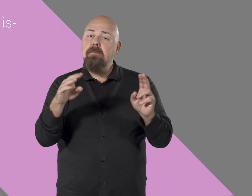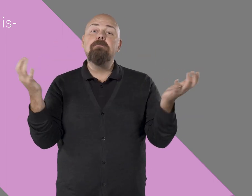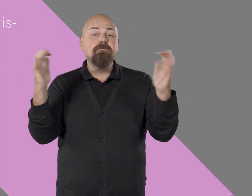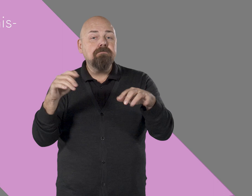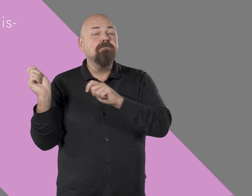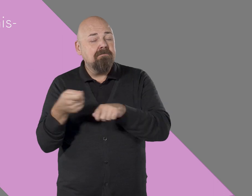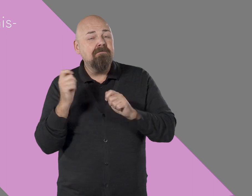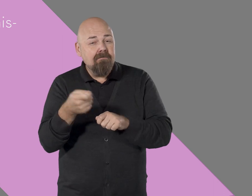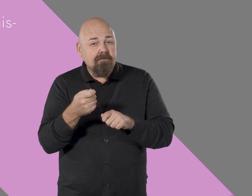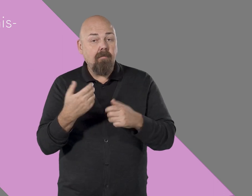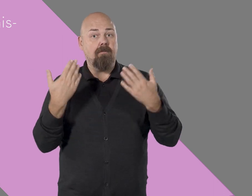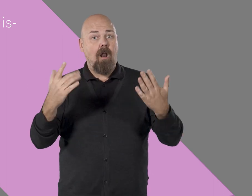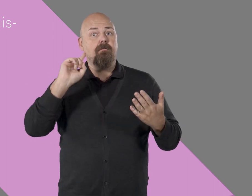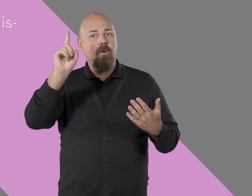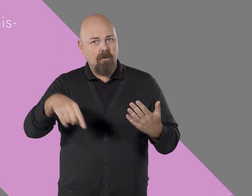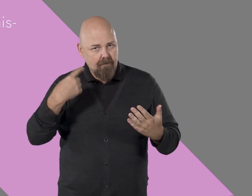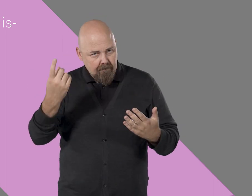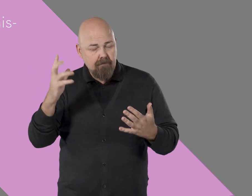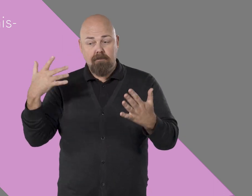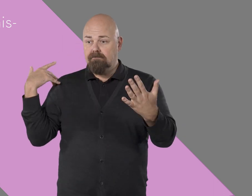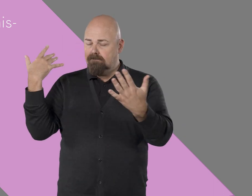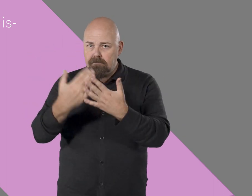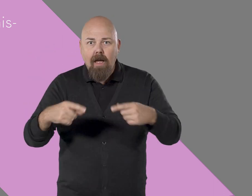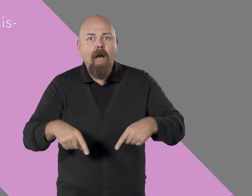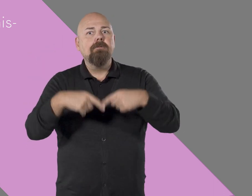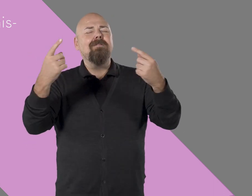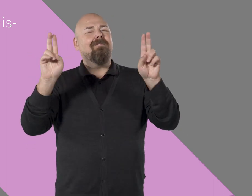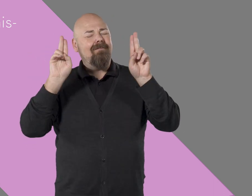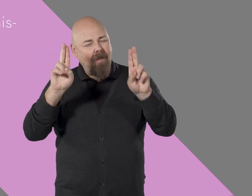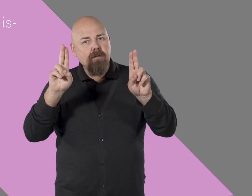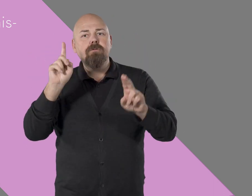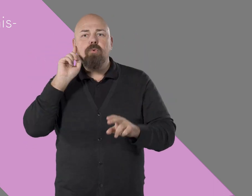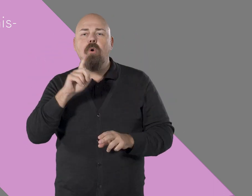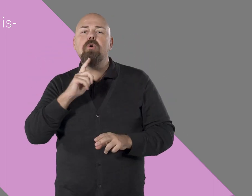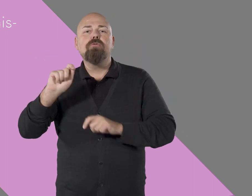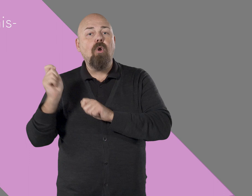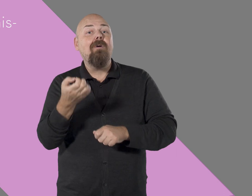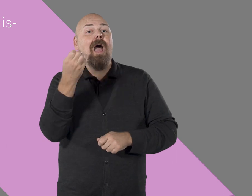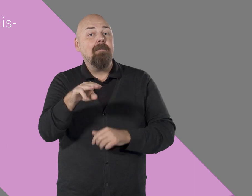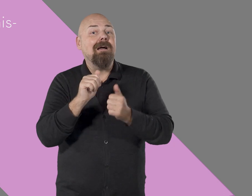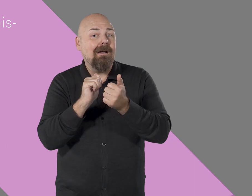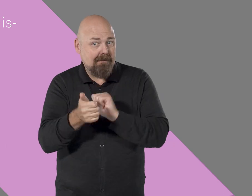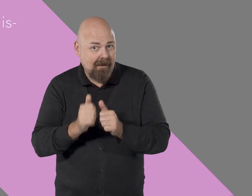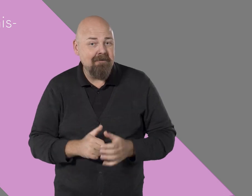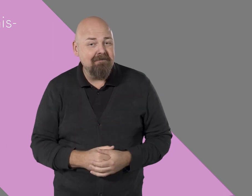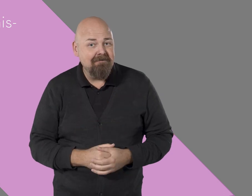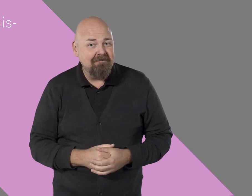epävirallisesti jo vuodesta 2011 lähtien, vasta tänä vuonna järjestetään - kaikkien aikojen ensimmäiset viralliset kuurojen golfin EM-kisat!